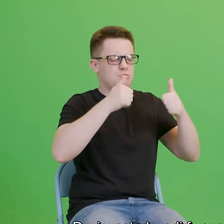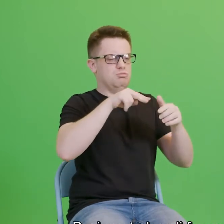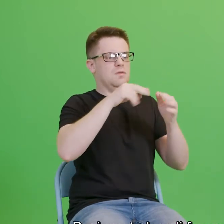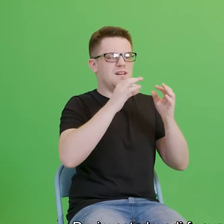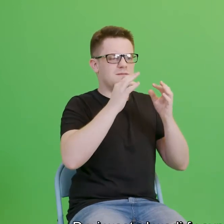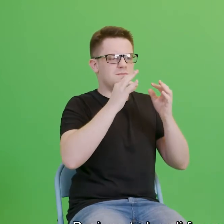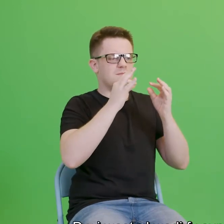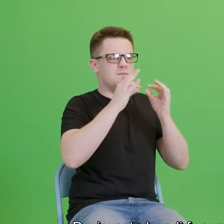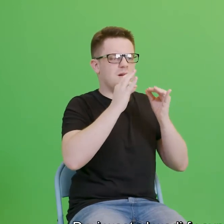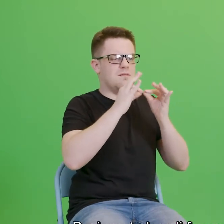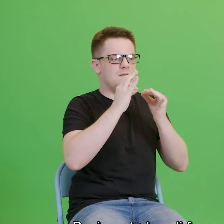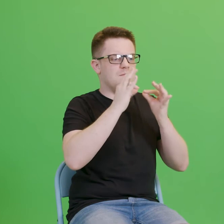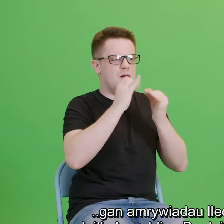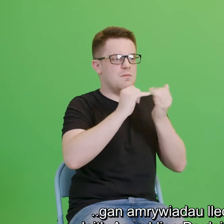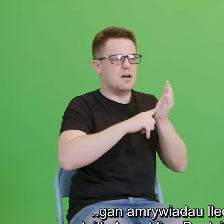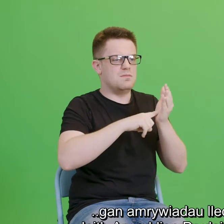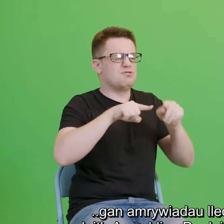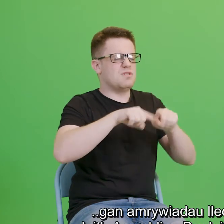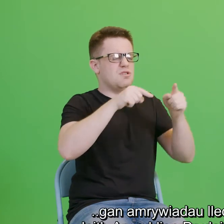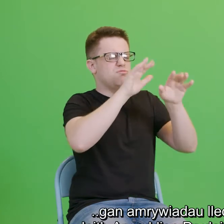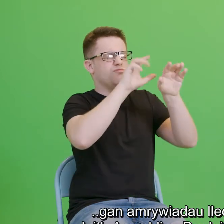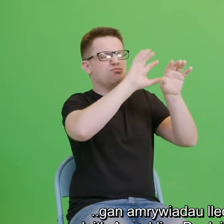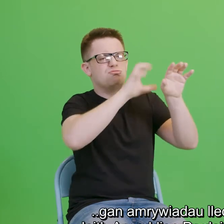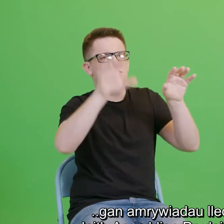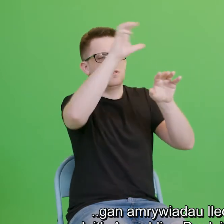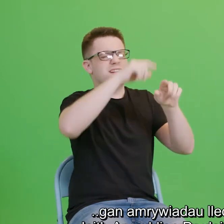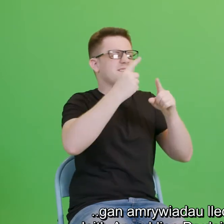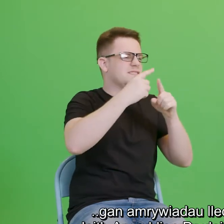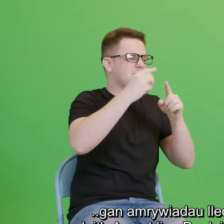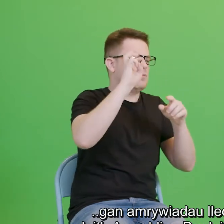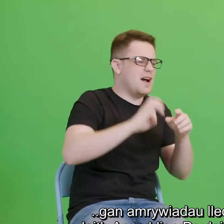Dw i wastad wedi fy synnu... ..gan amrywiadau lleol Iaith Arwyddion Prydain...